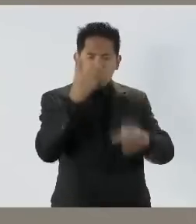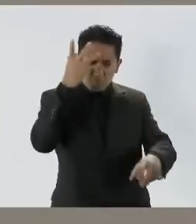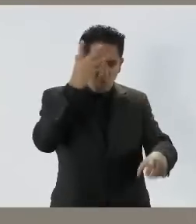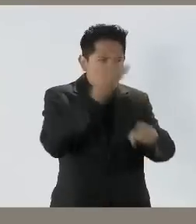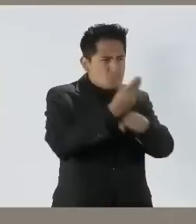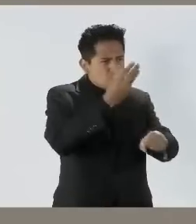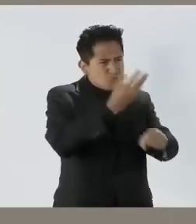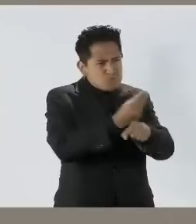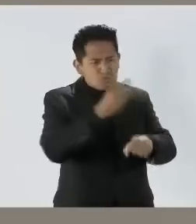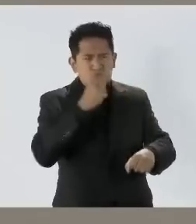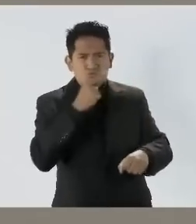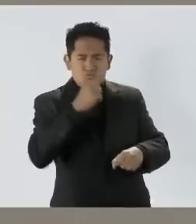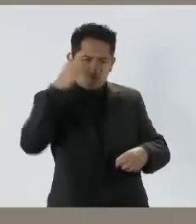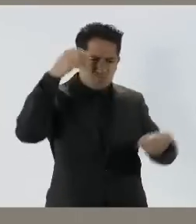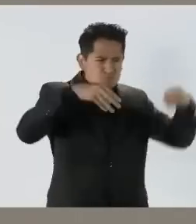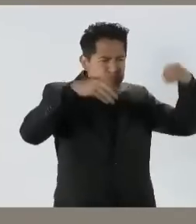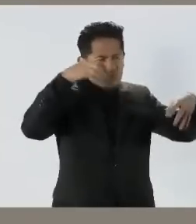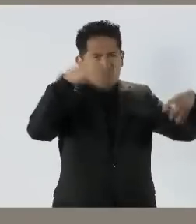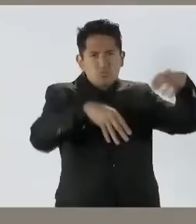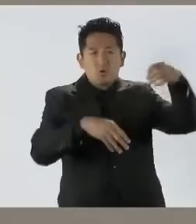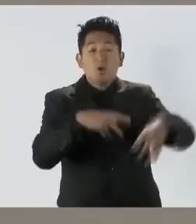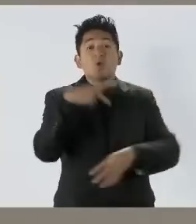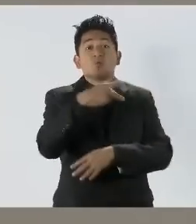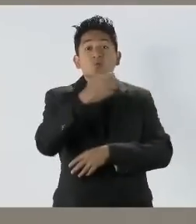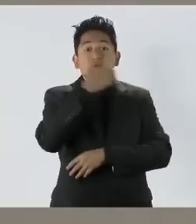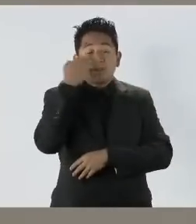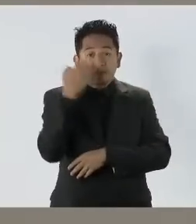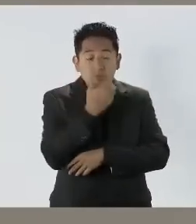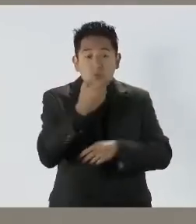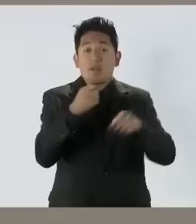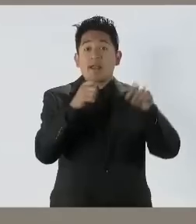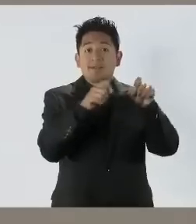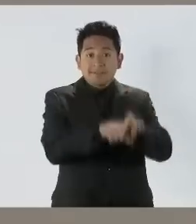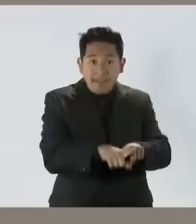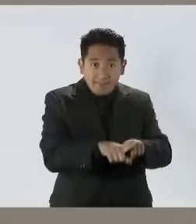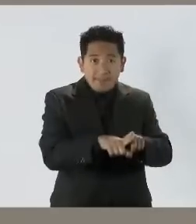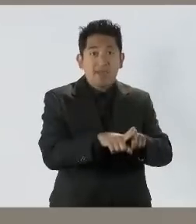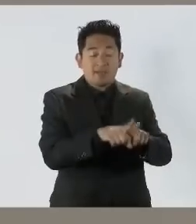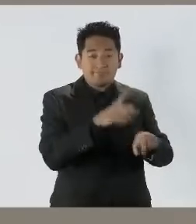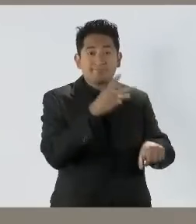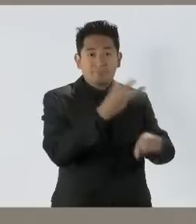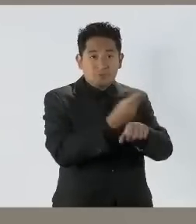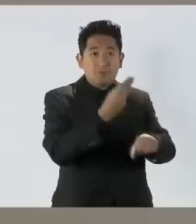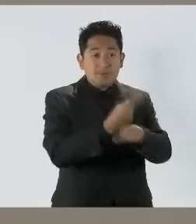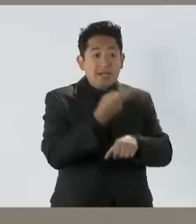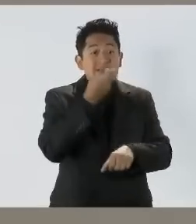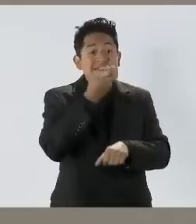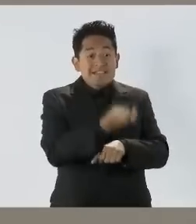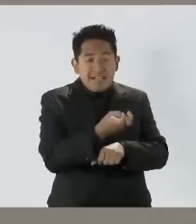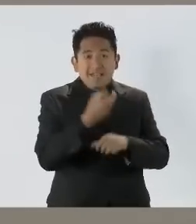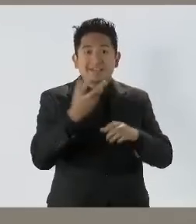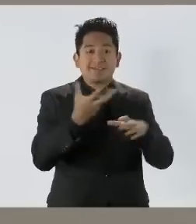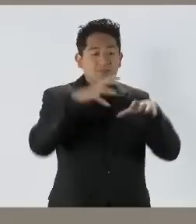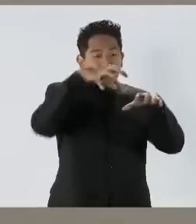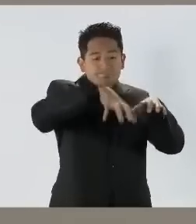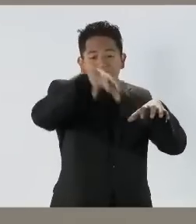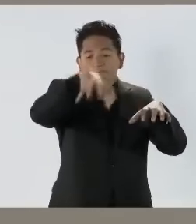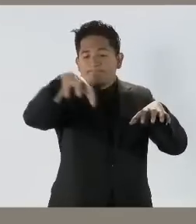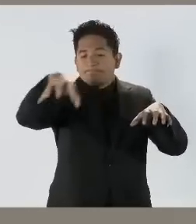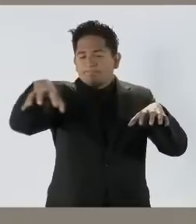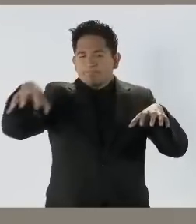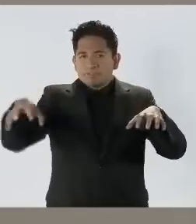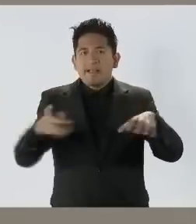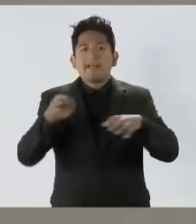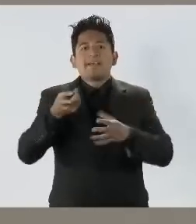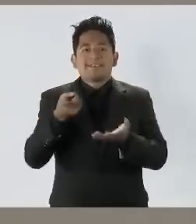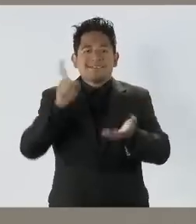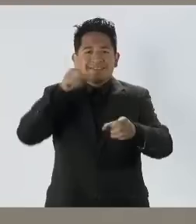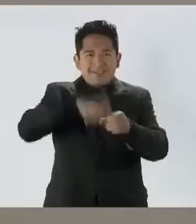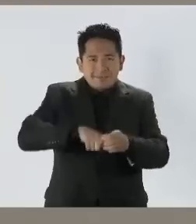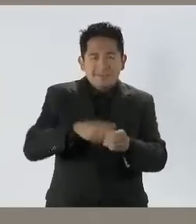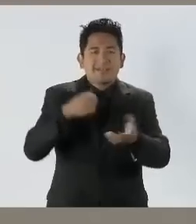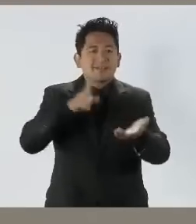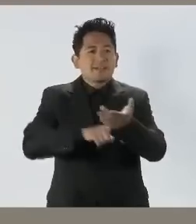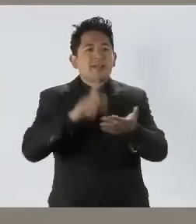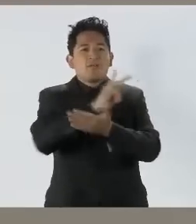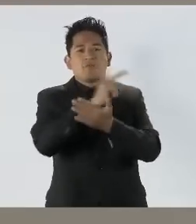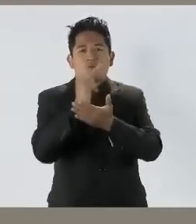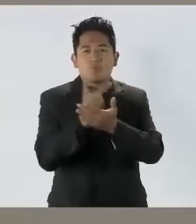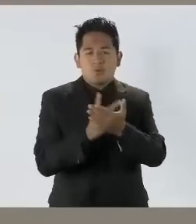Y estos estas colonias van a ser las que visitemos casa por casa que además de atender las miles